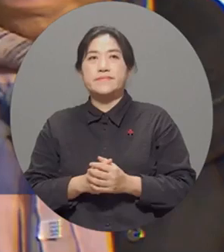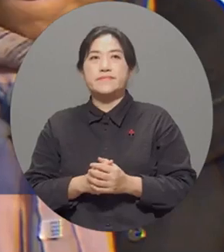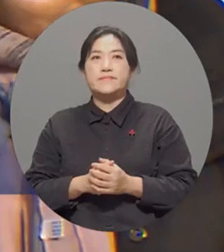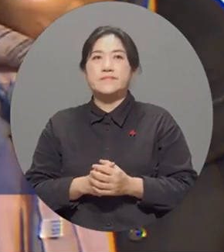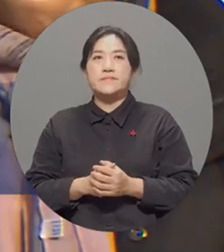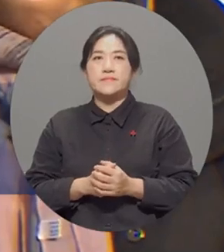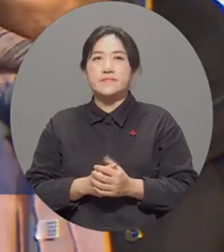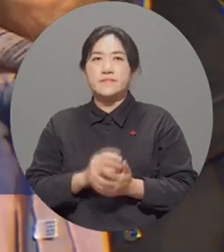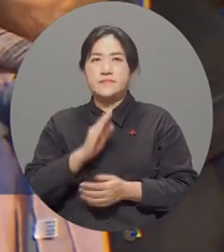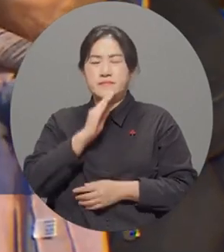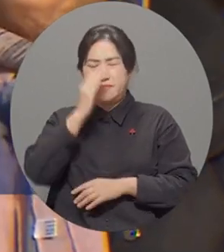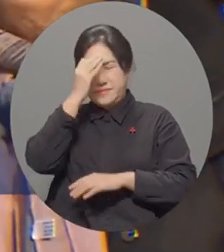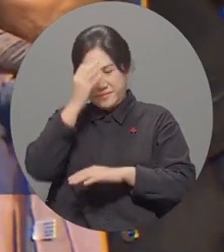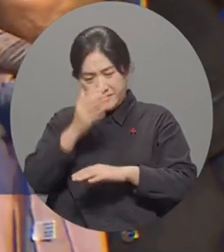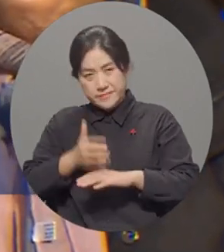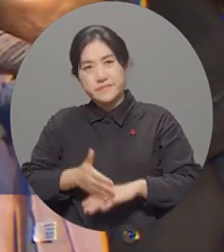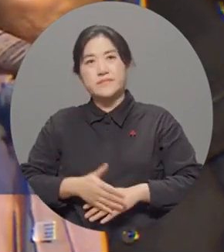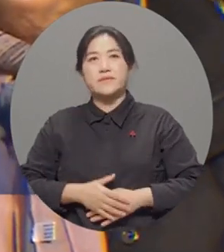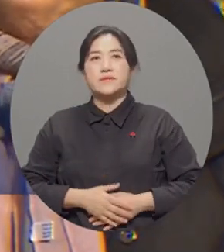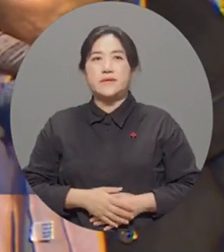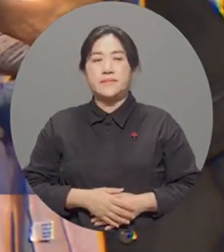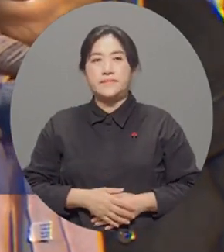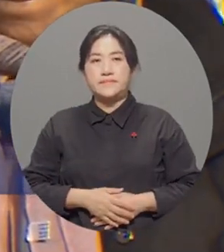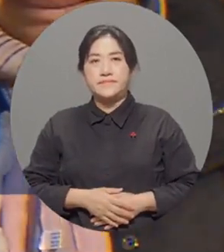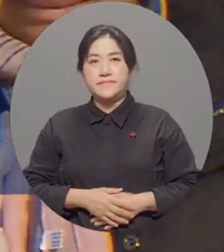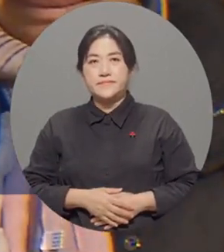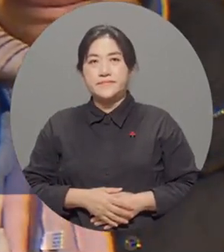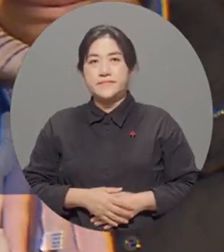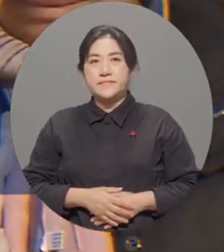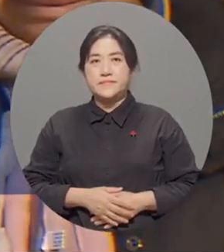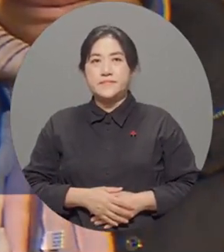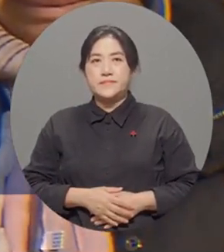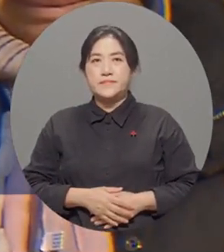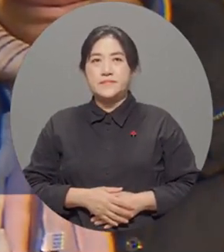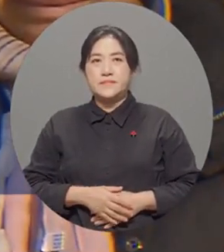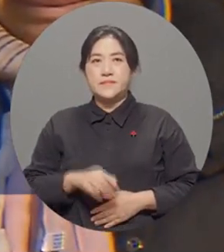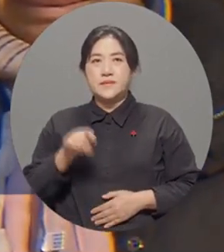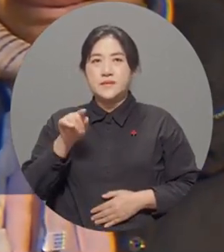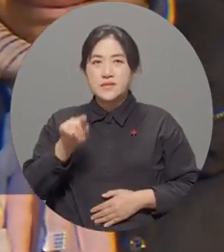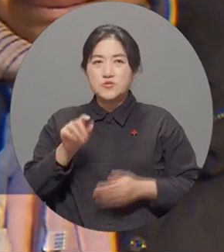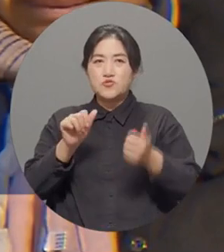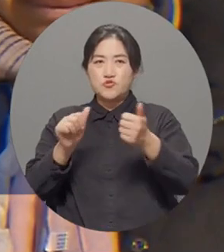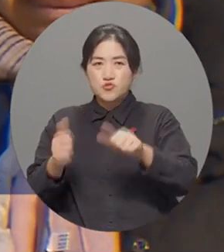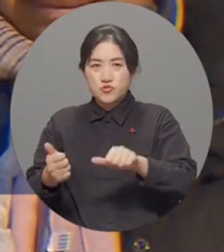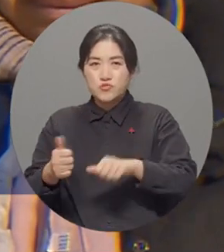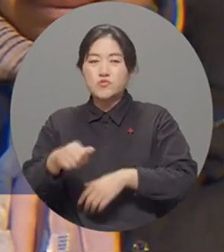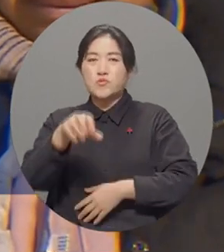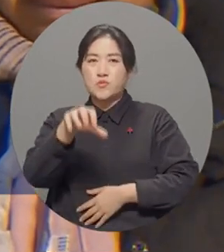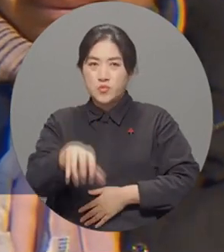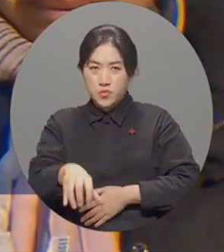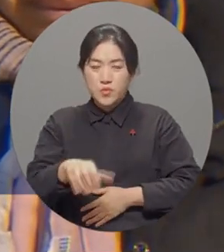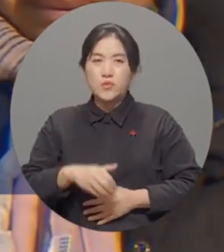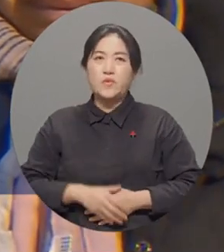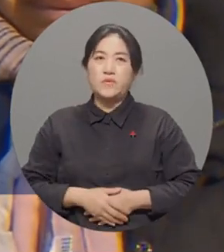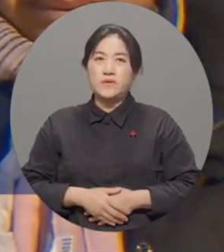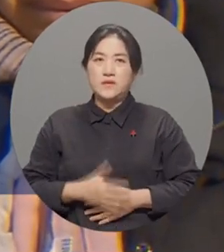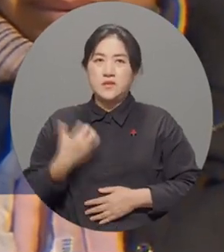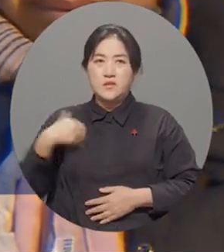용균아, 정말 미안하다.